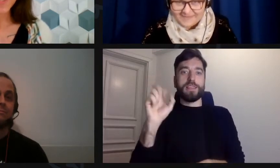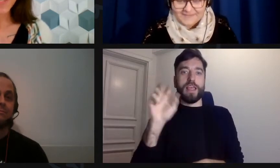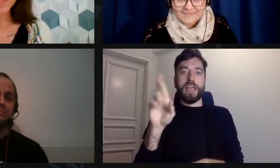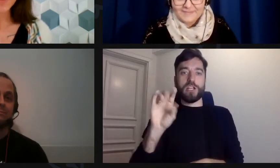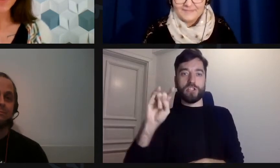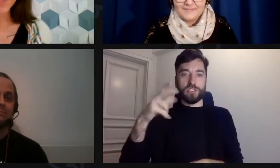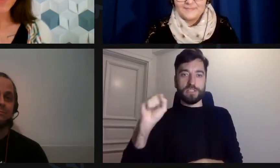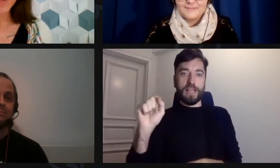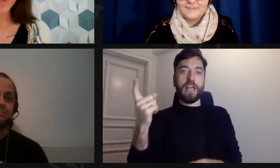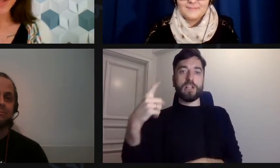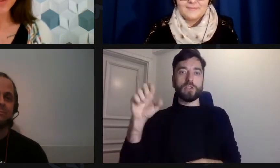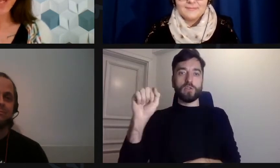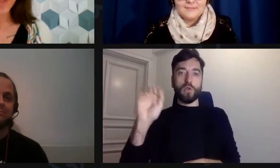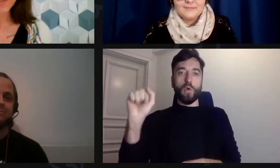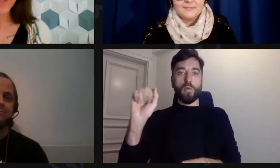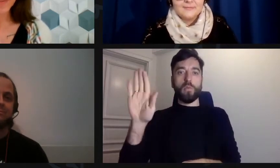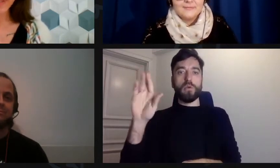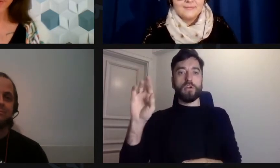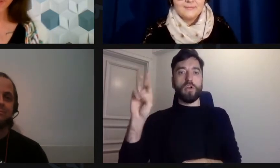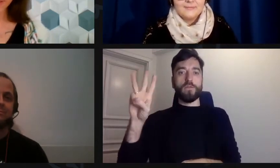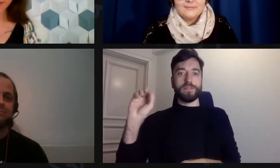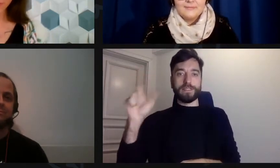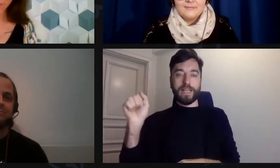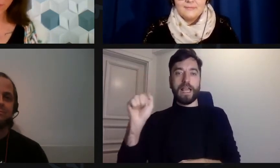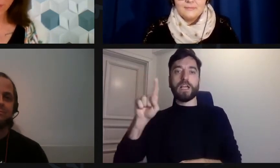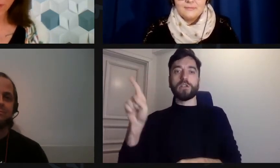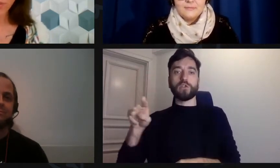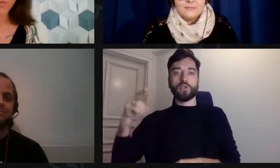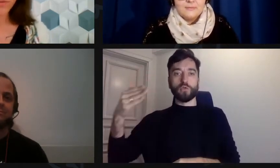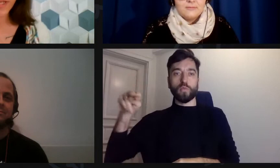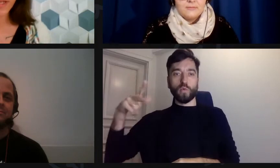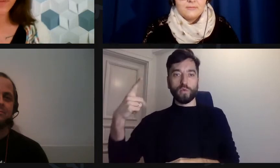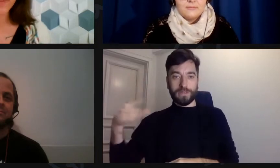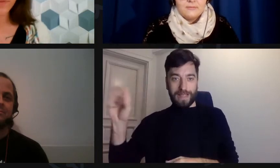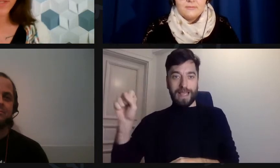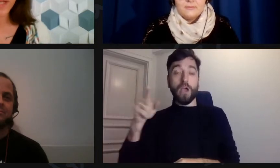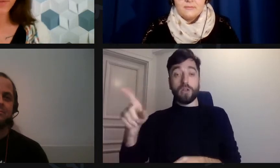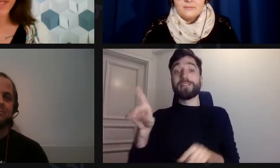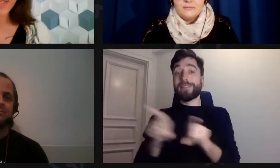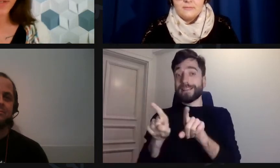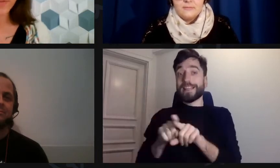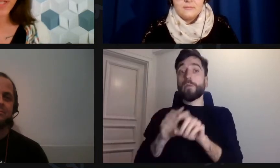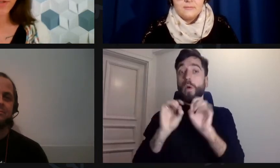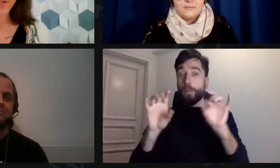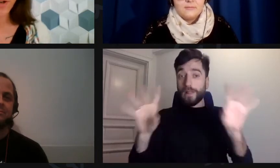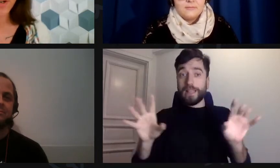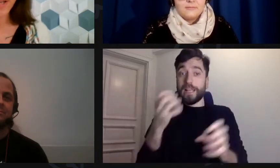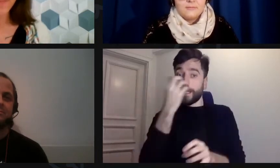która wykorzystuje metodę pedagogiki cyrku, głownie w edukacji wczesnoszkolnej oraz